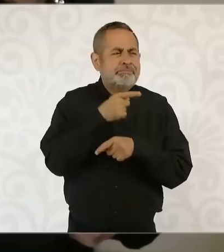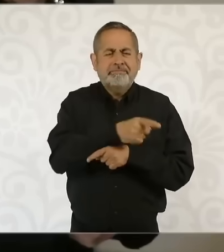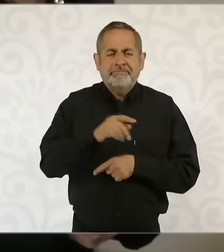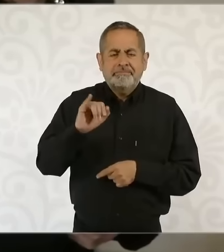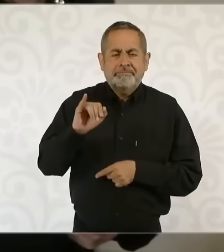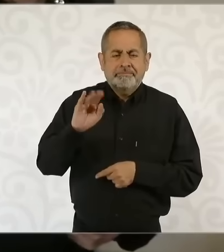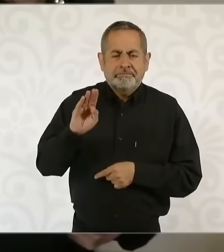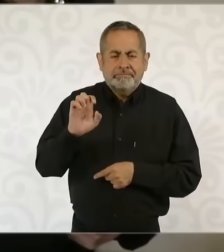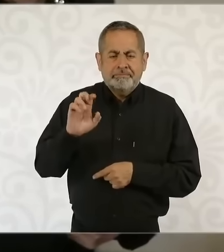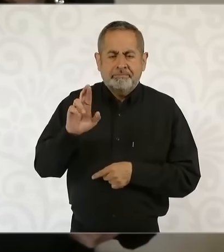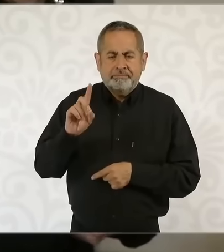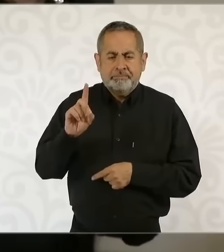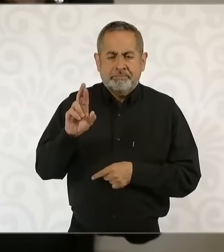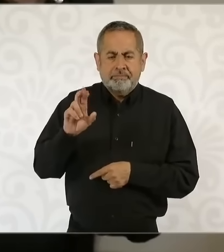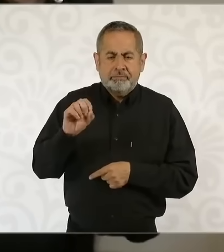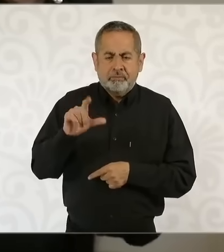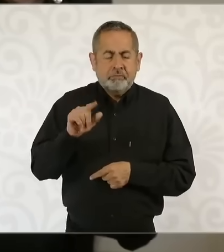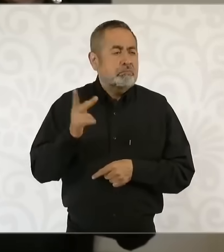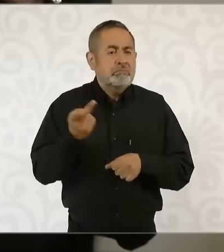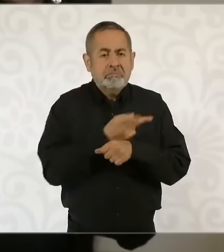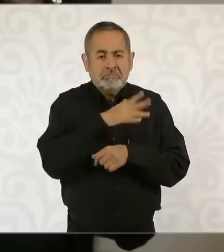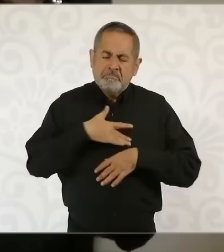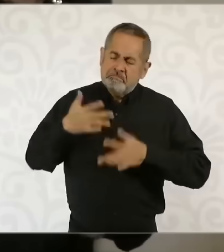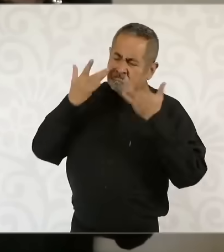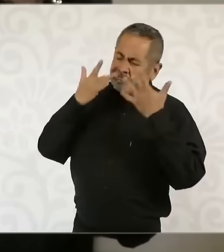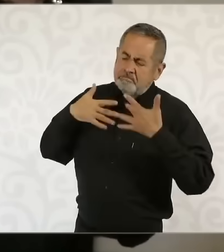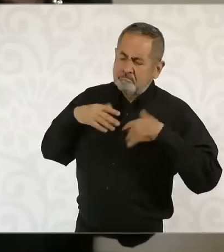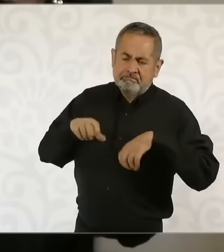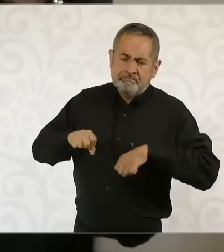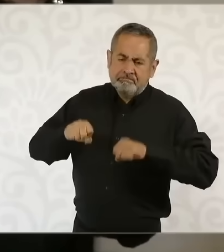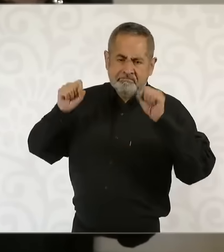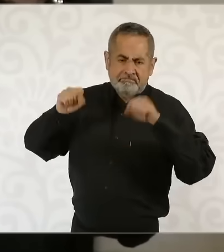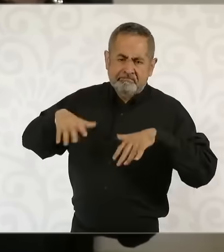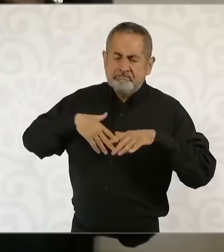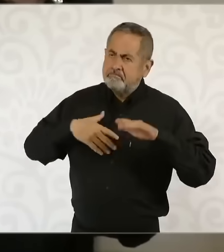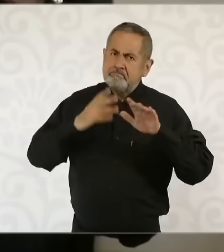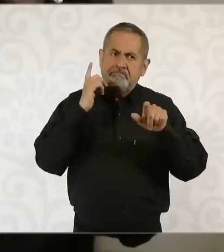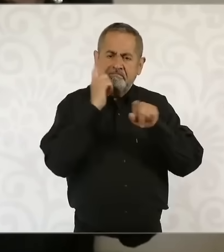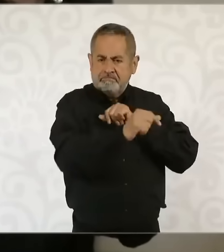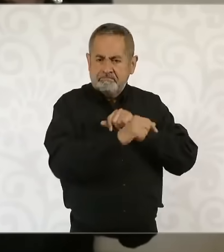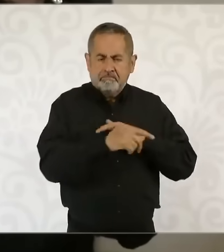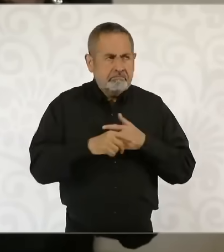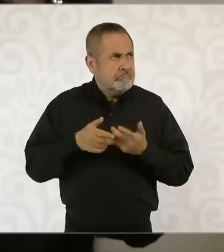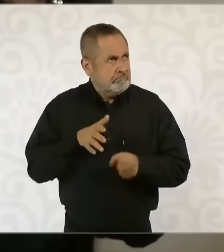de que se diera, se confirmara la salida pese a a que existen las condiciones para permanecer, eh su